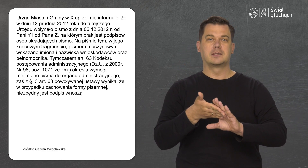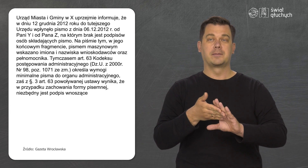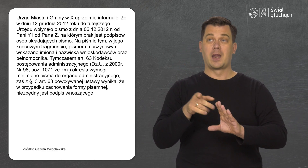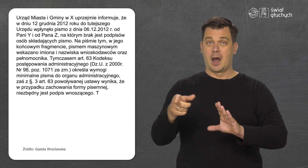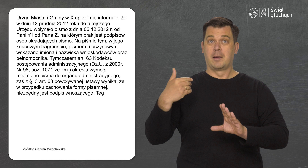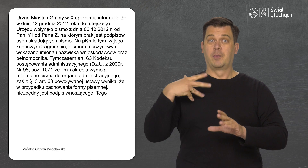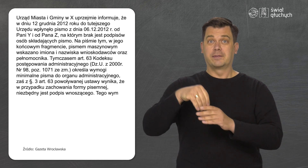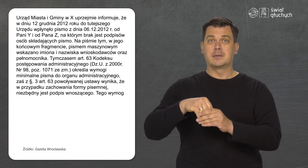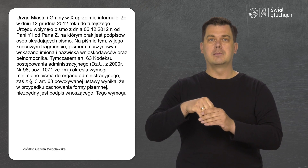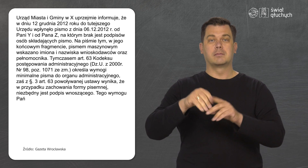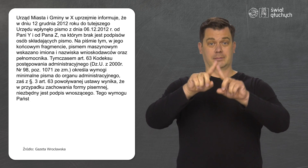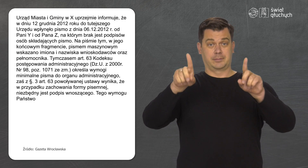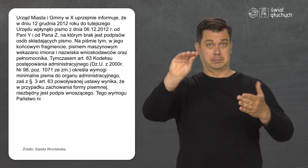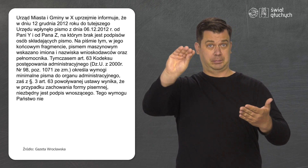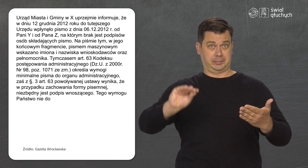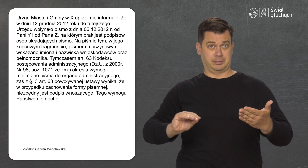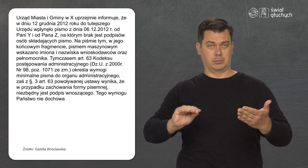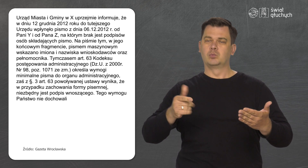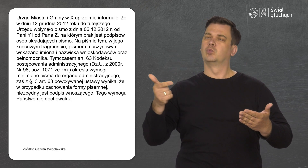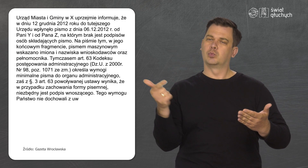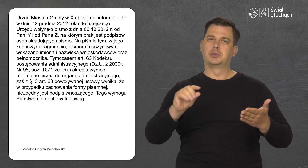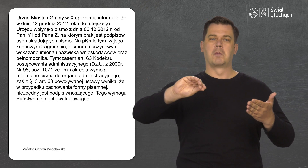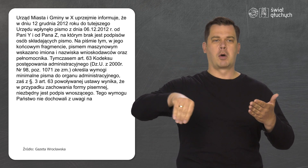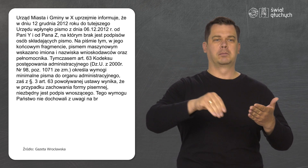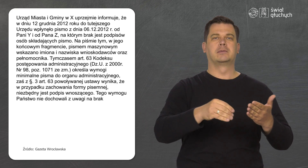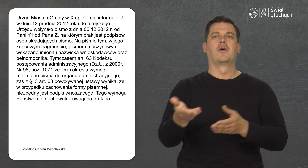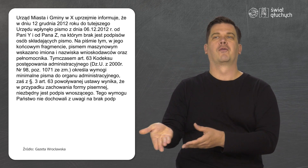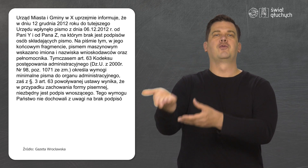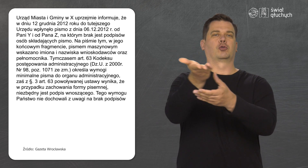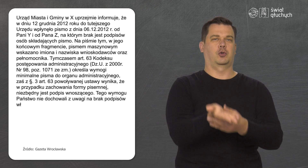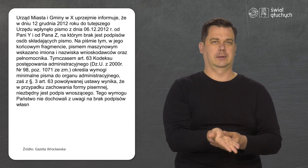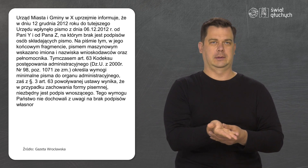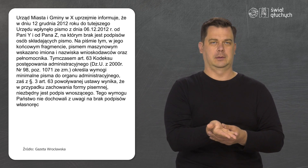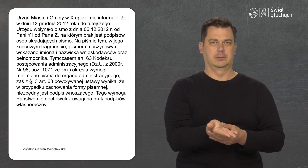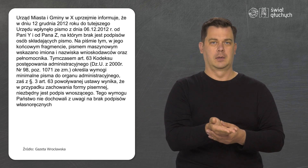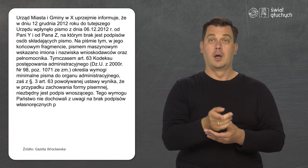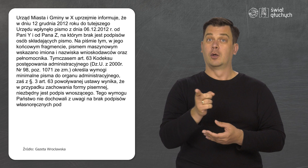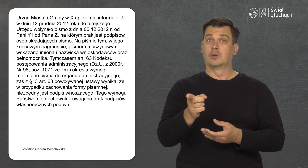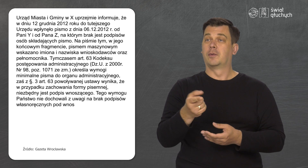że w przypadku zachowania formy pisemnej, niezbędny jest podpis wnoszącego. Tego wymogu Państwo nie dochowali